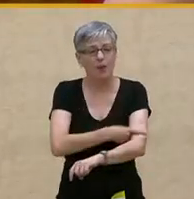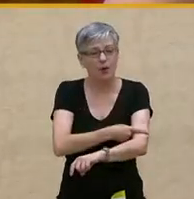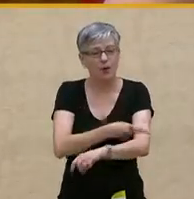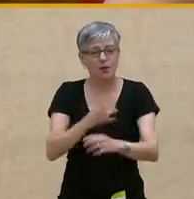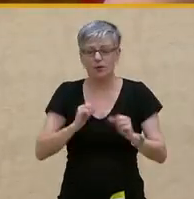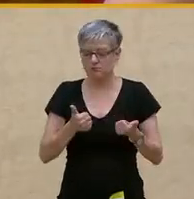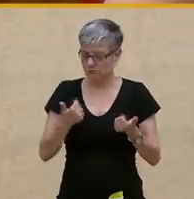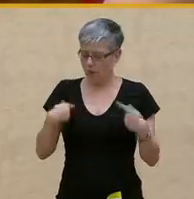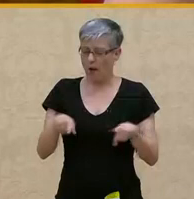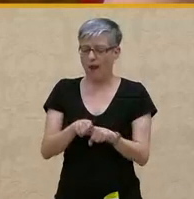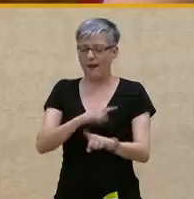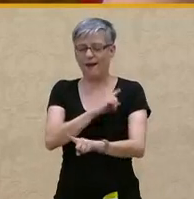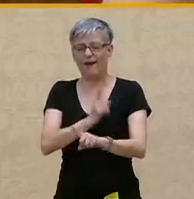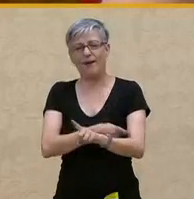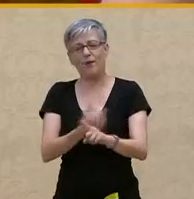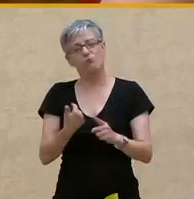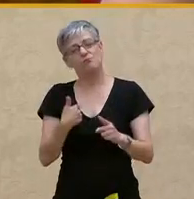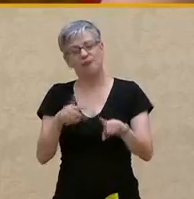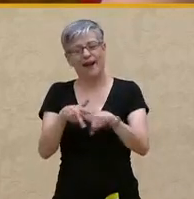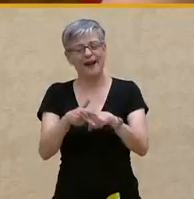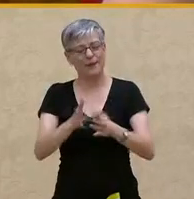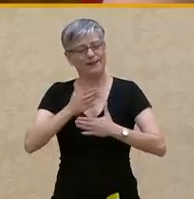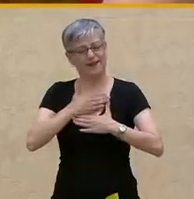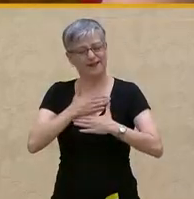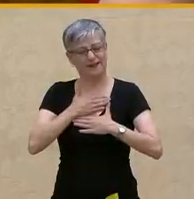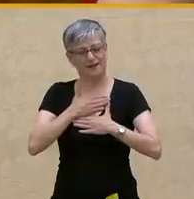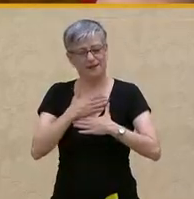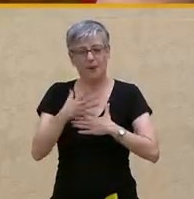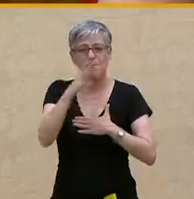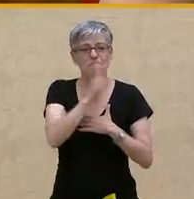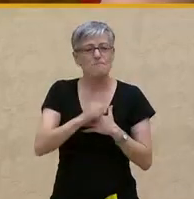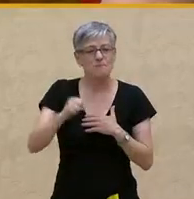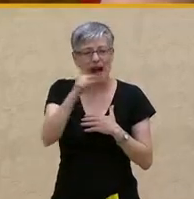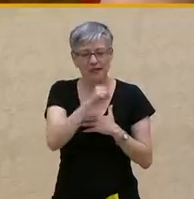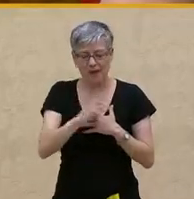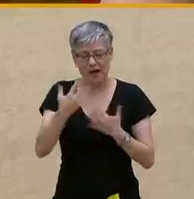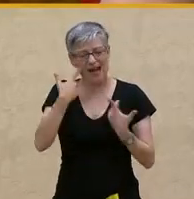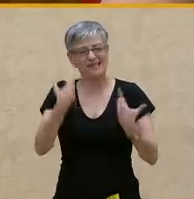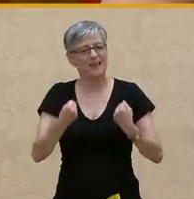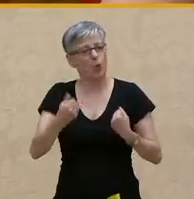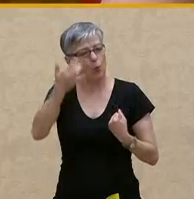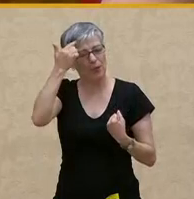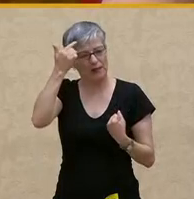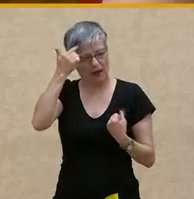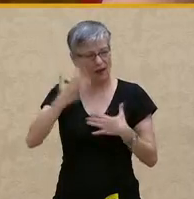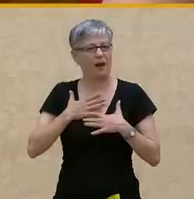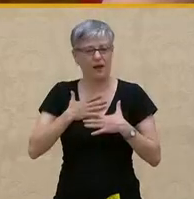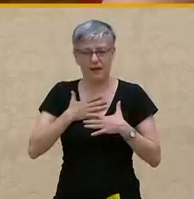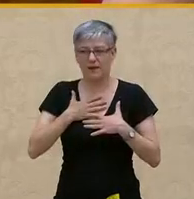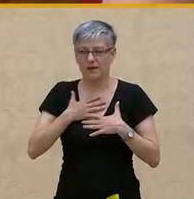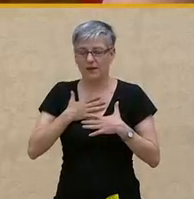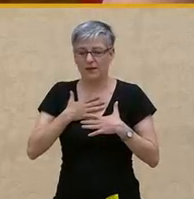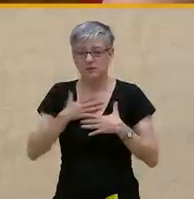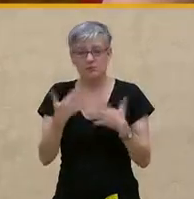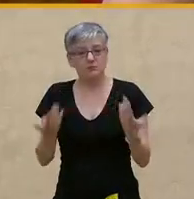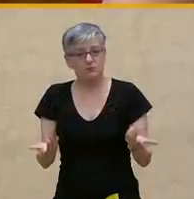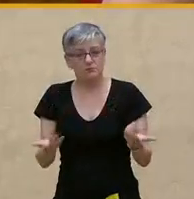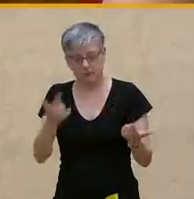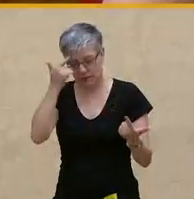perfecta para, algo tan maravilloso como es la salud mental, y me dedico, exclusivamente, a